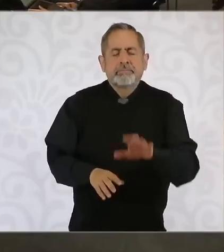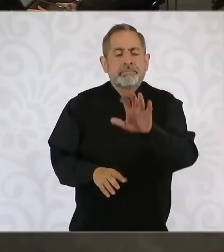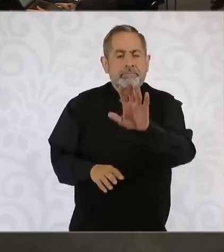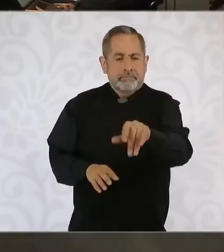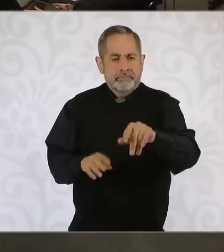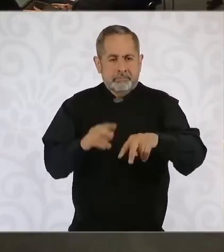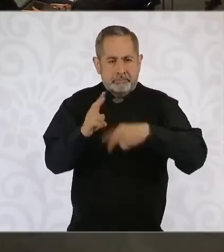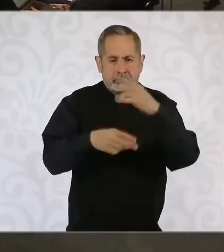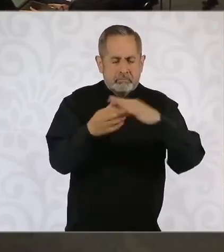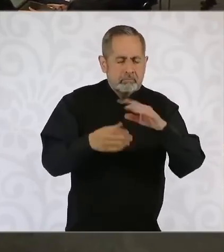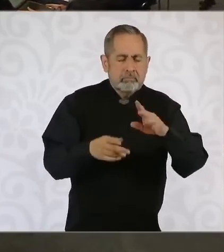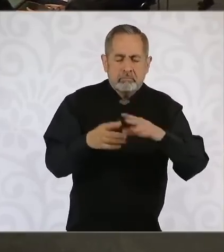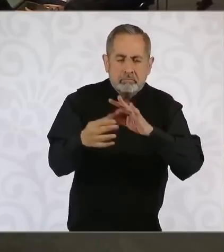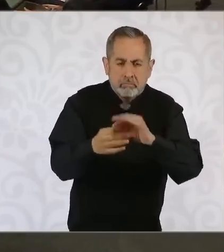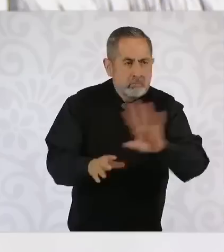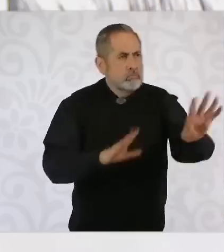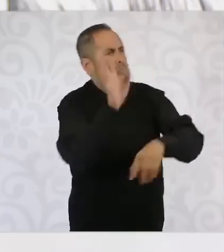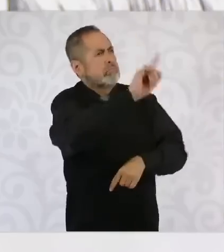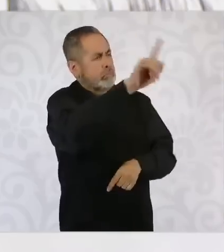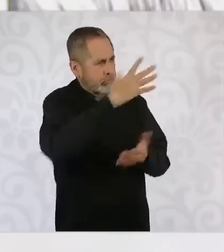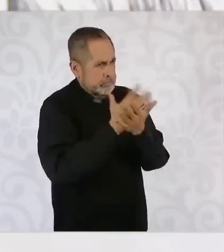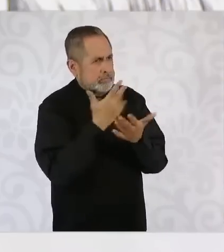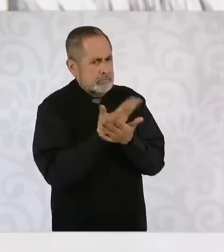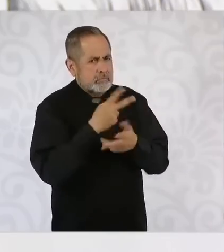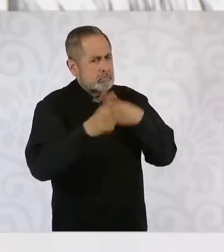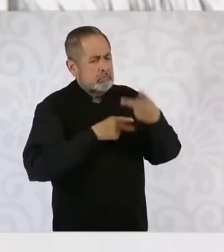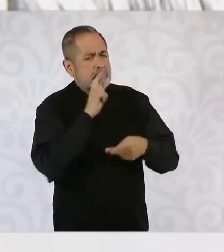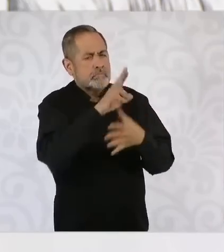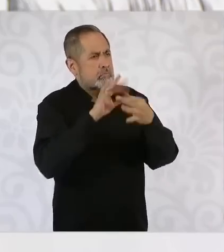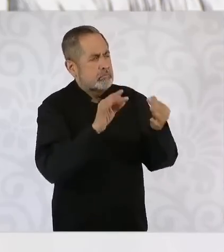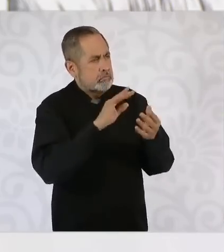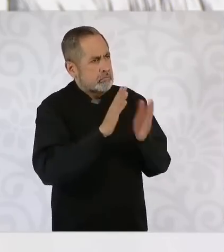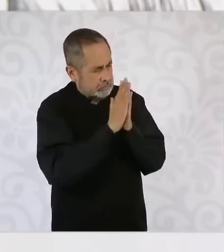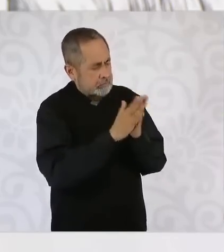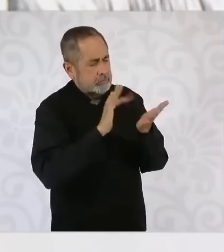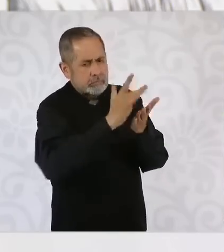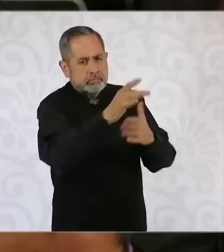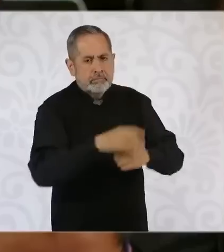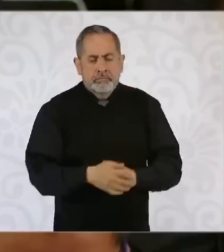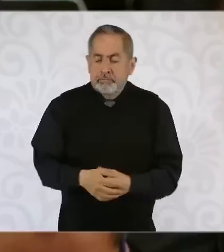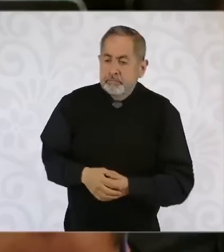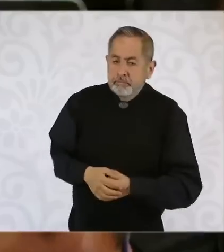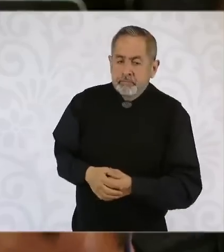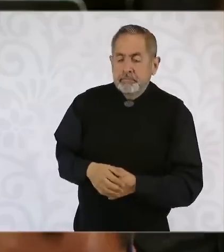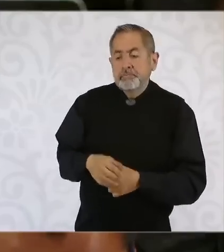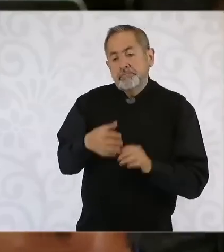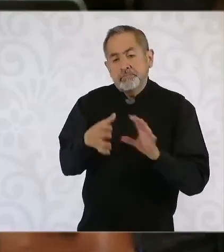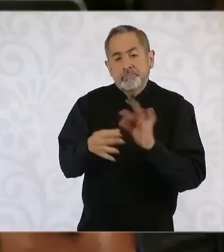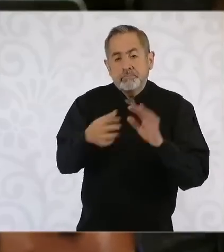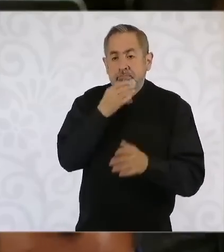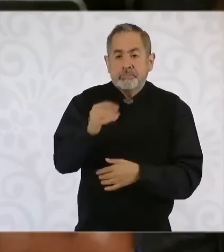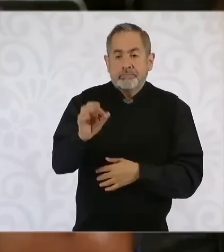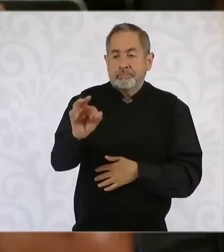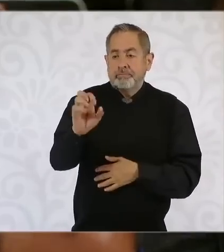no déjeme terminar con el mencionada Fernando por favor Gracias Fernando rojo de la Vega que fue su